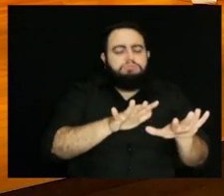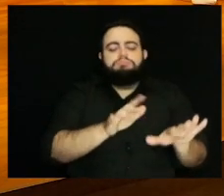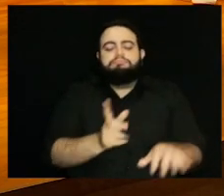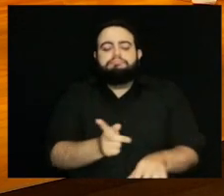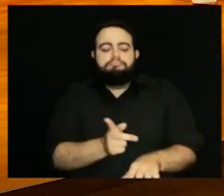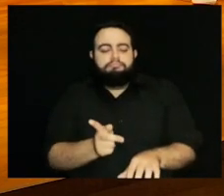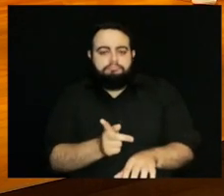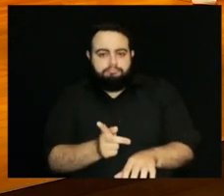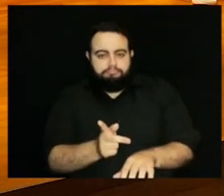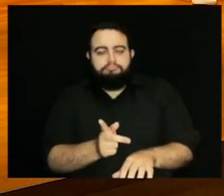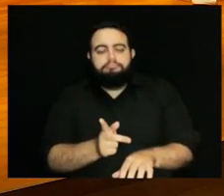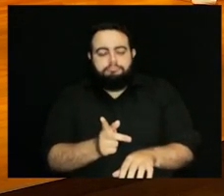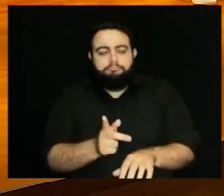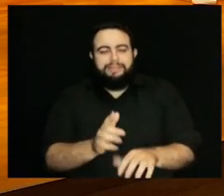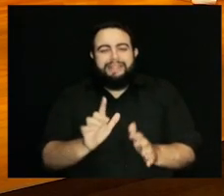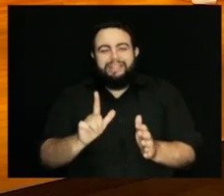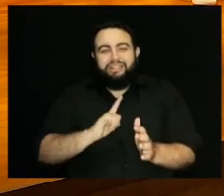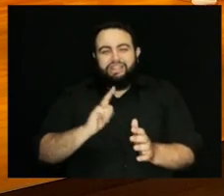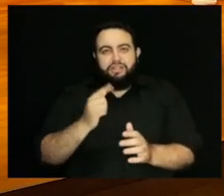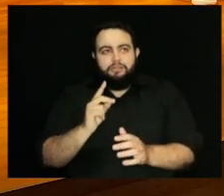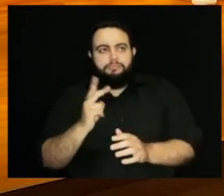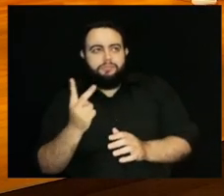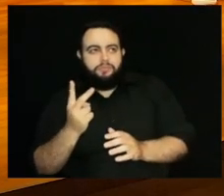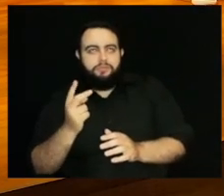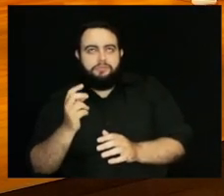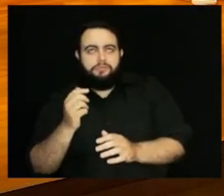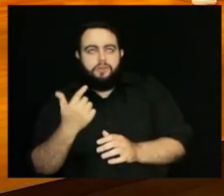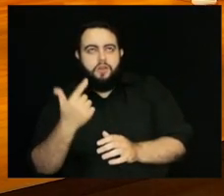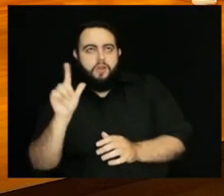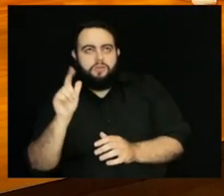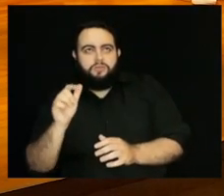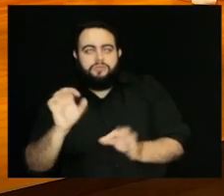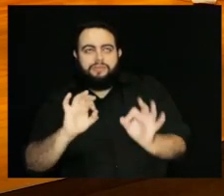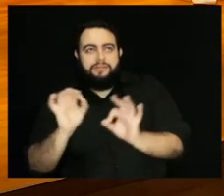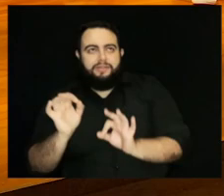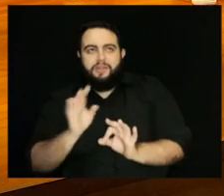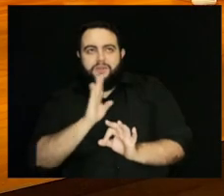Barry e Little Richard ninguém sabia quem era aqui no Brasil). O Elvis e o Bill Haleys e seus